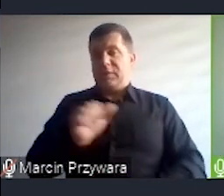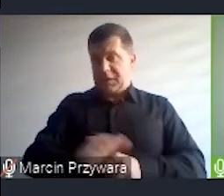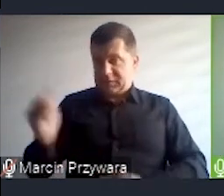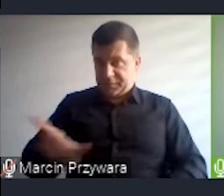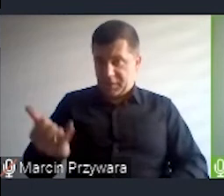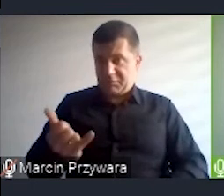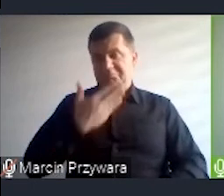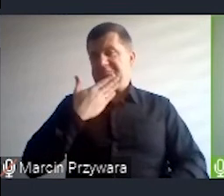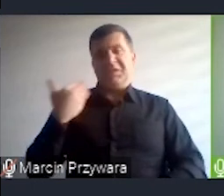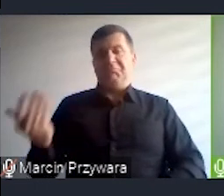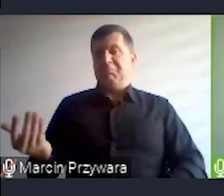Nie ma.